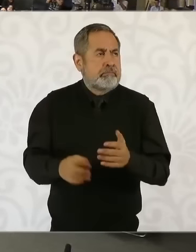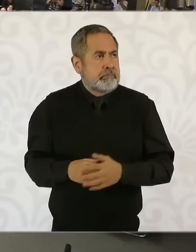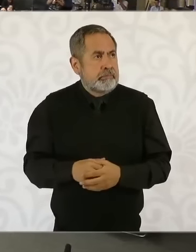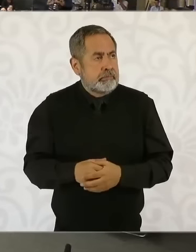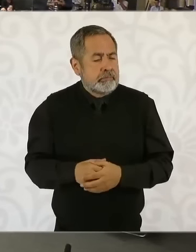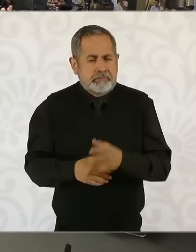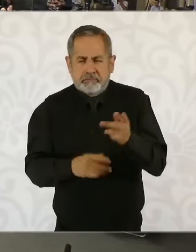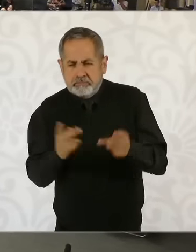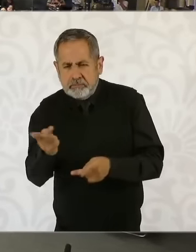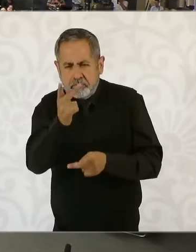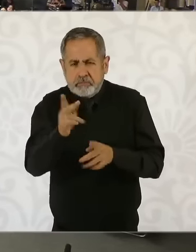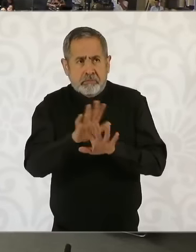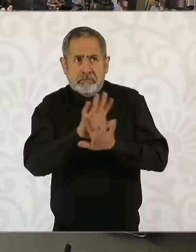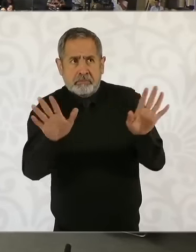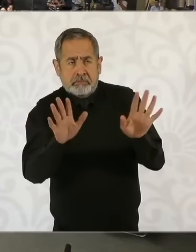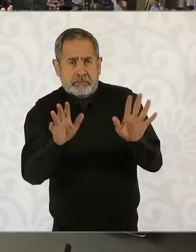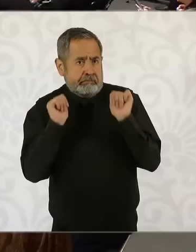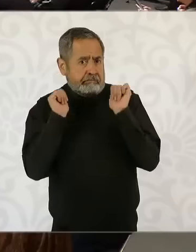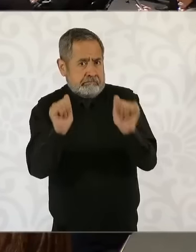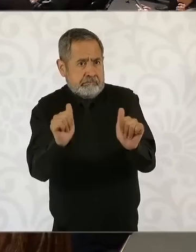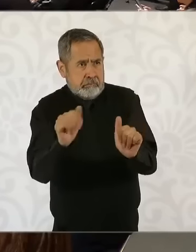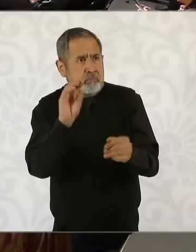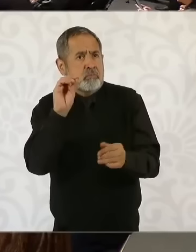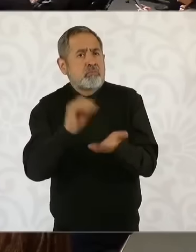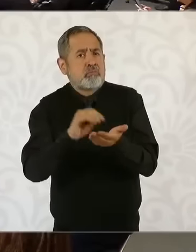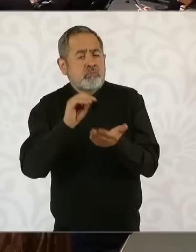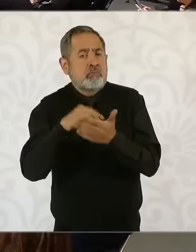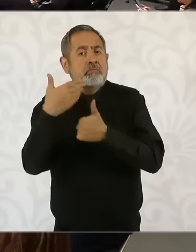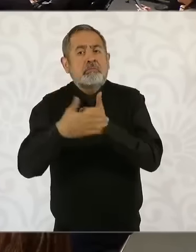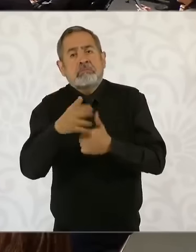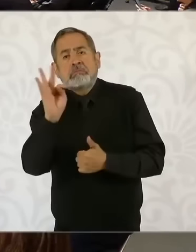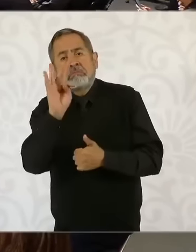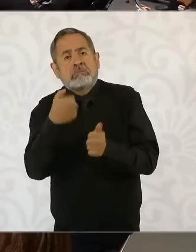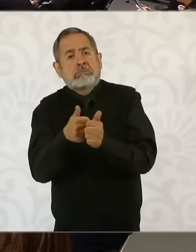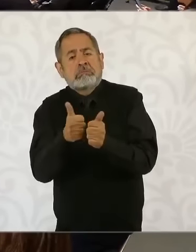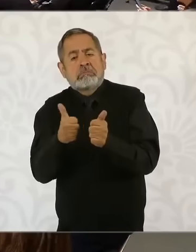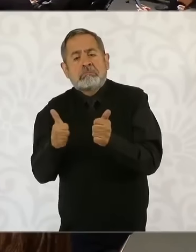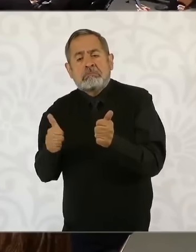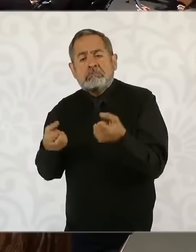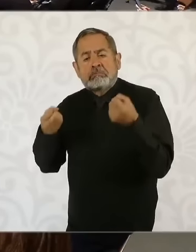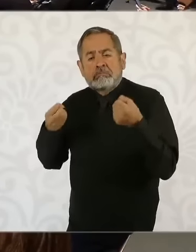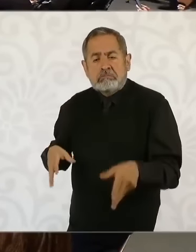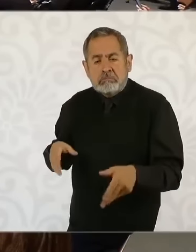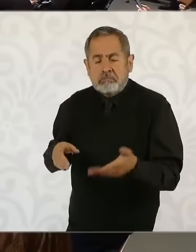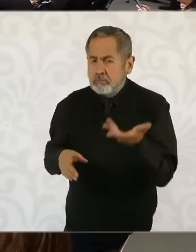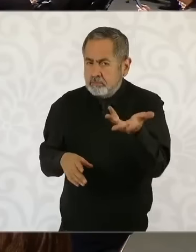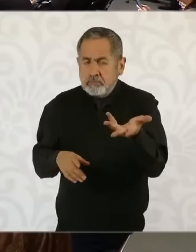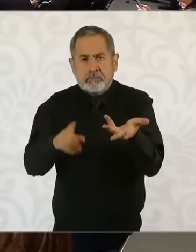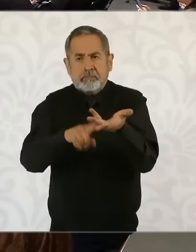recesión por cierto el sector primario eh la producción agrícola creció 8% a febrero ¿qué